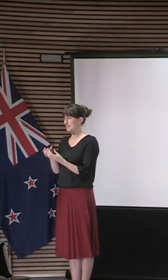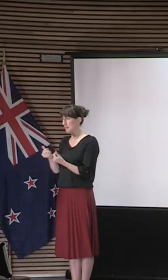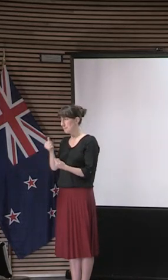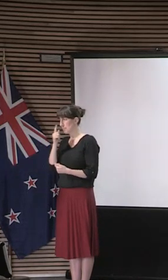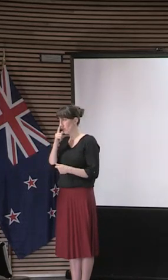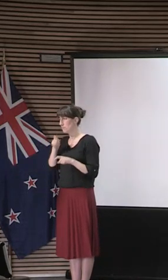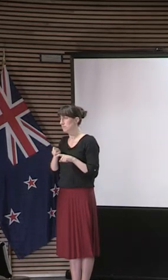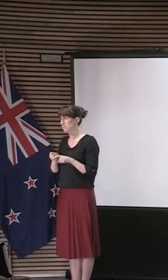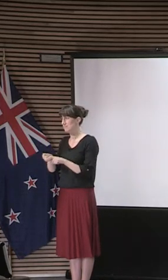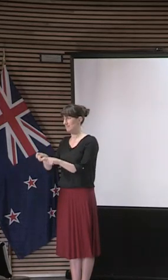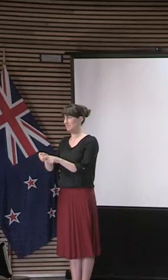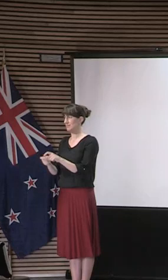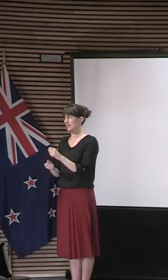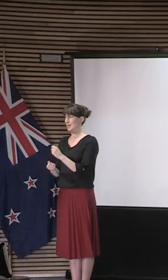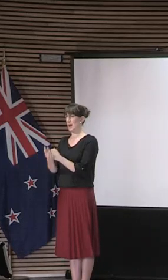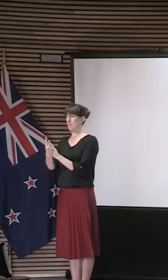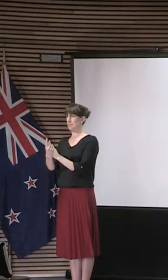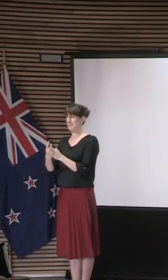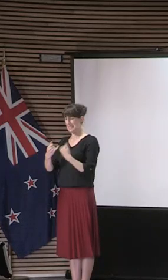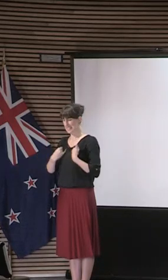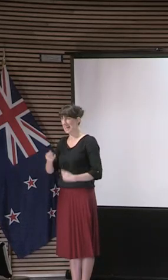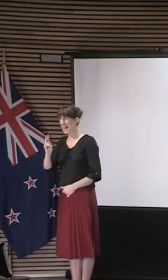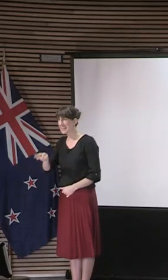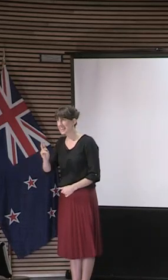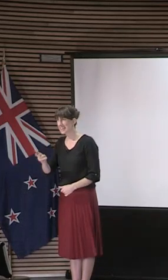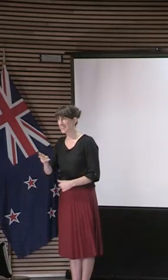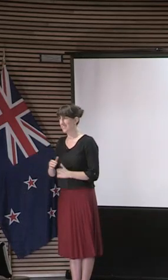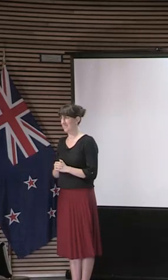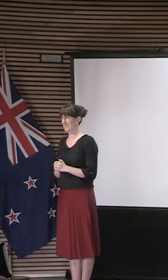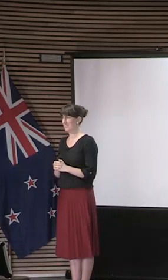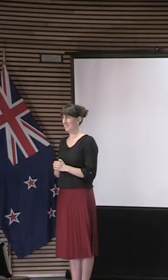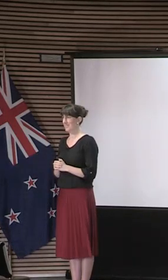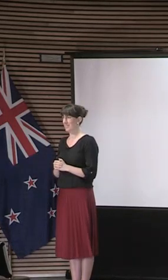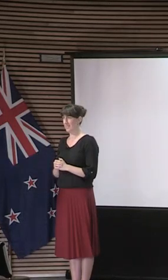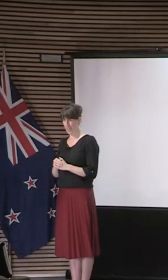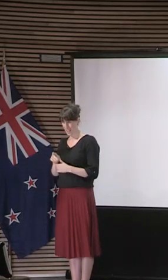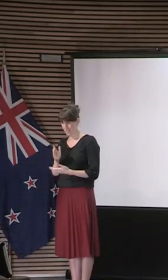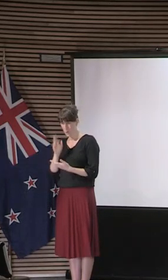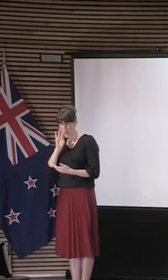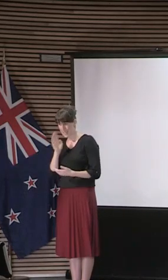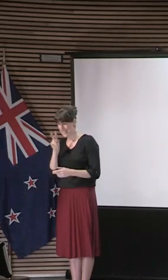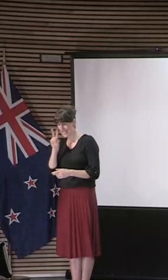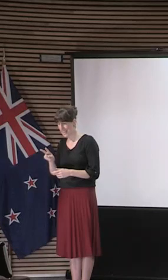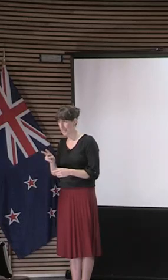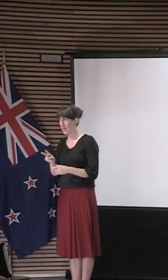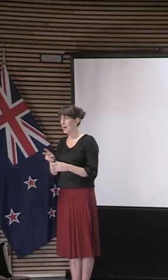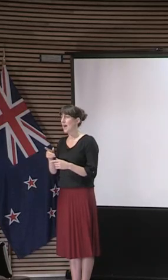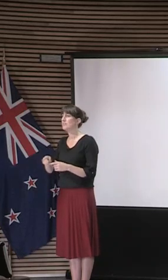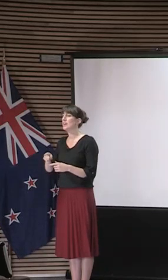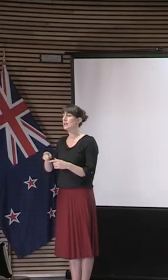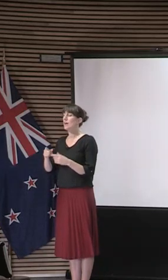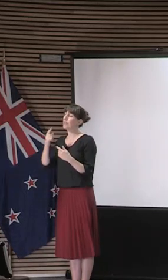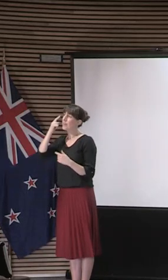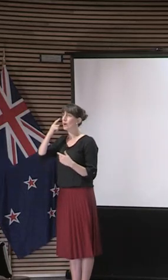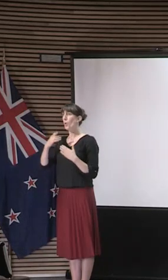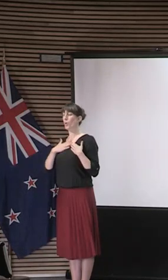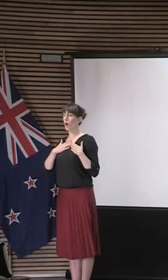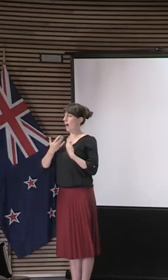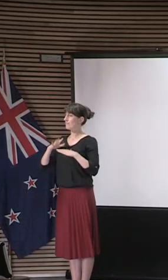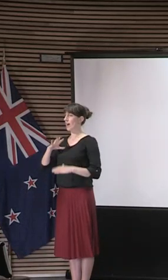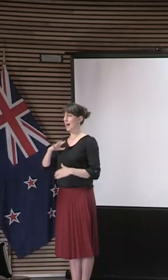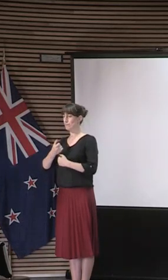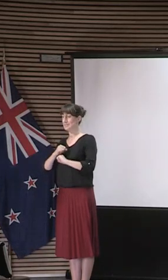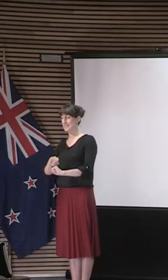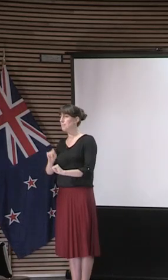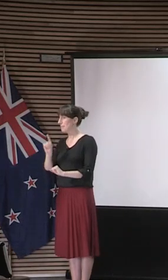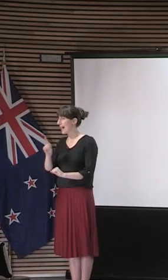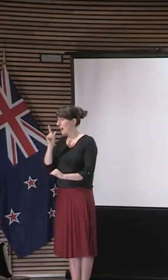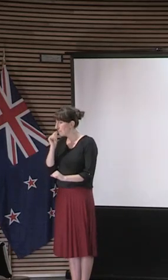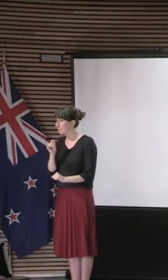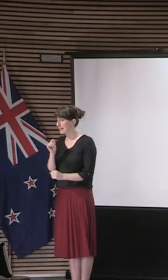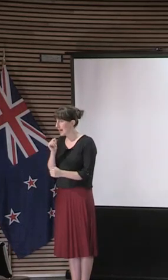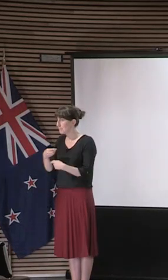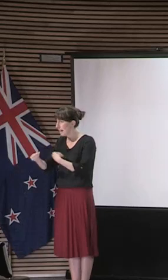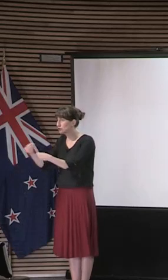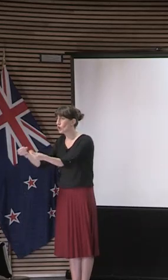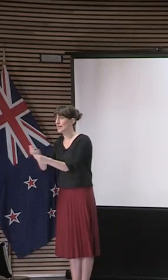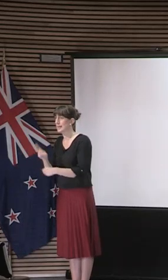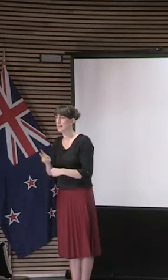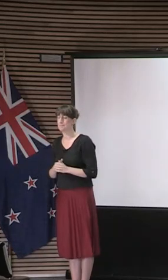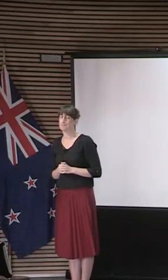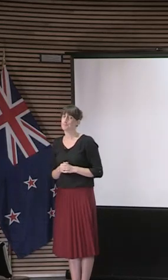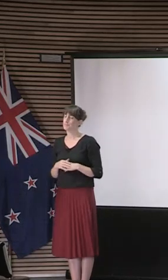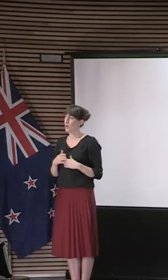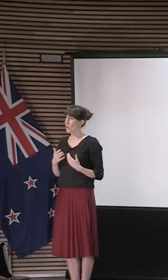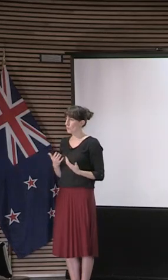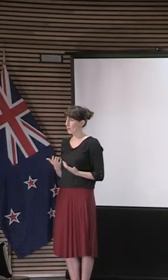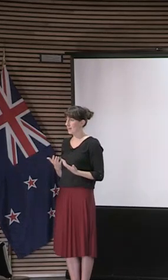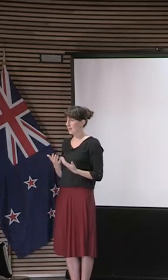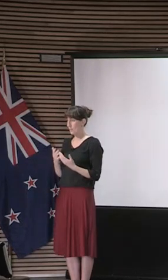reira. He aha nga awangawanga